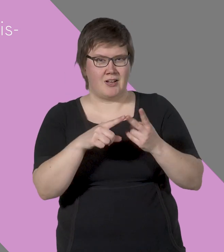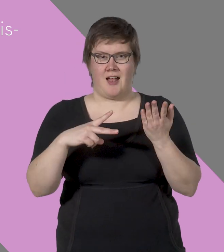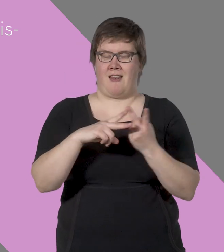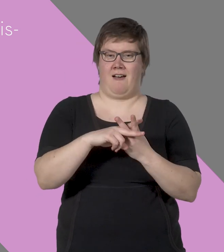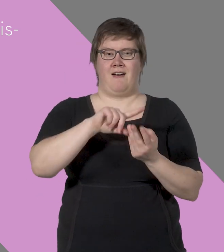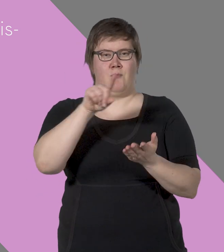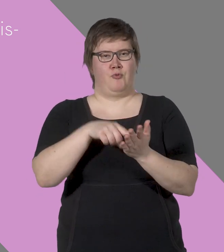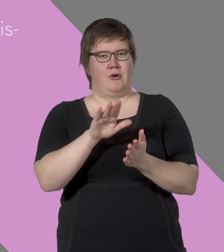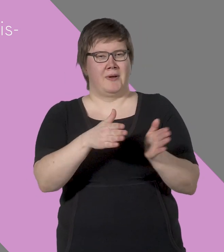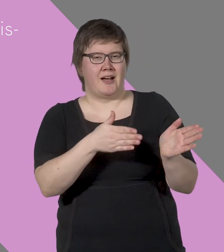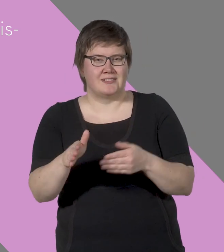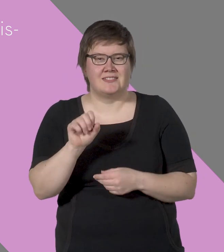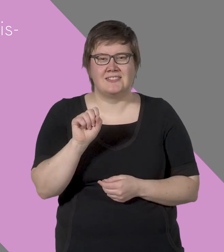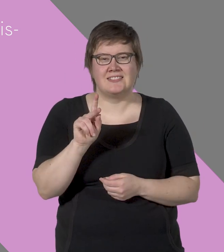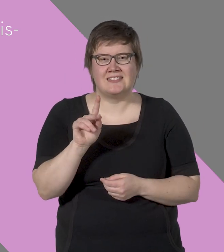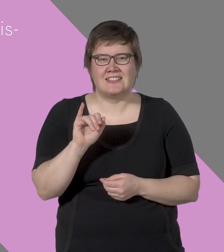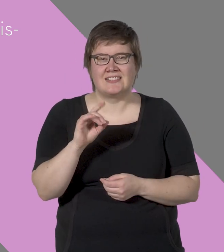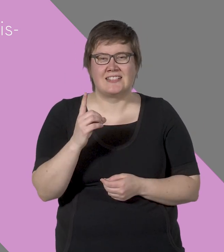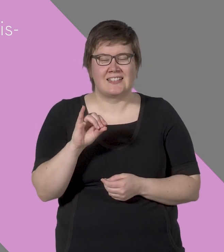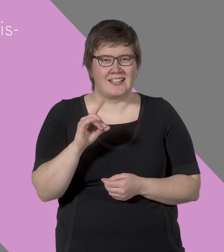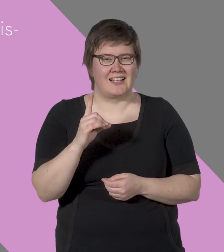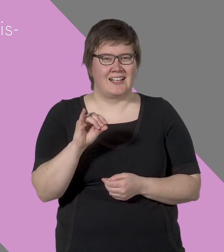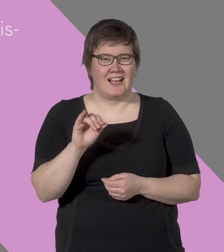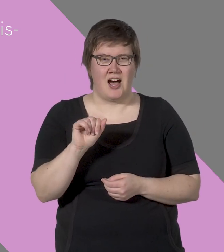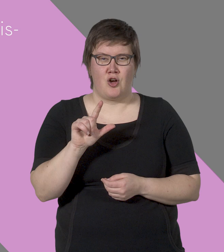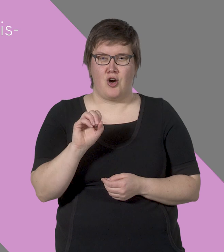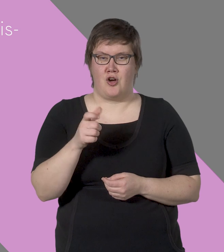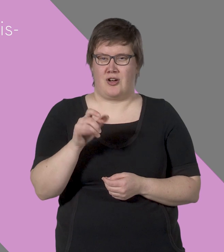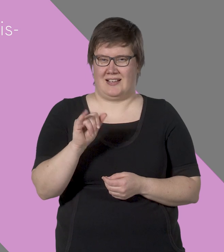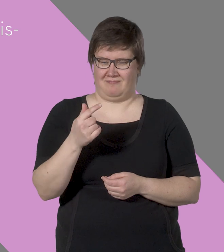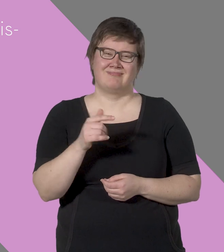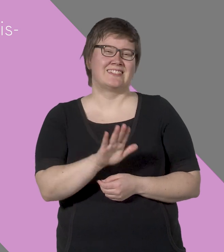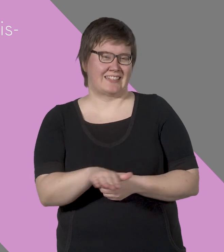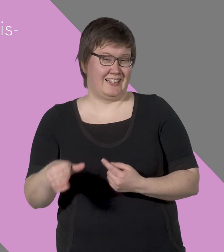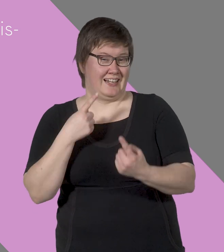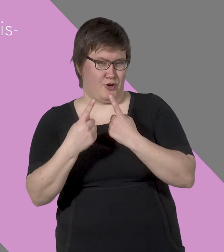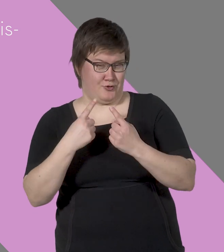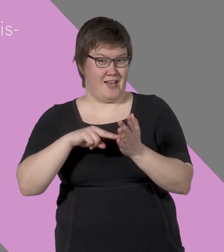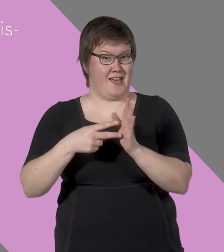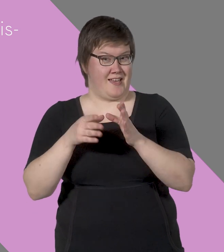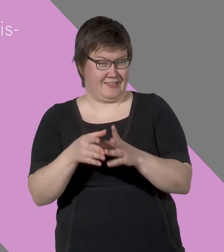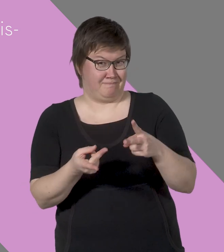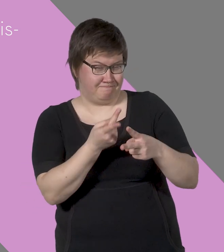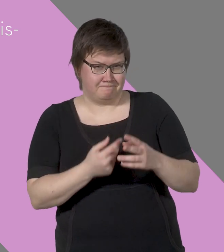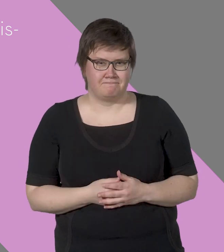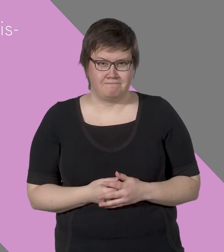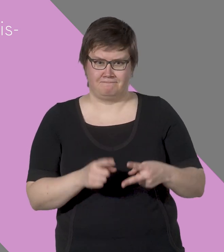sekä Lahden kaupungin järjestämälle Skididialogit-hankkeelle.